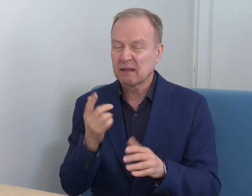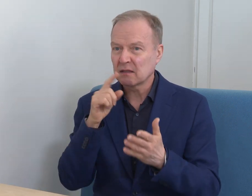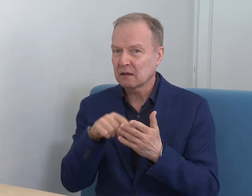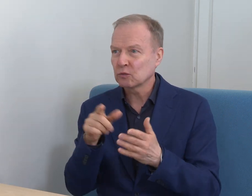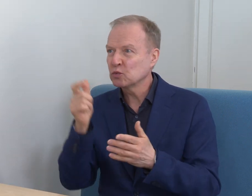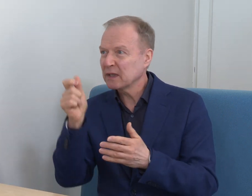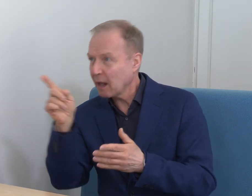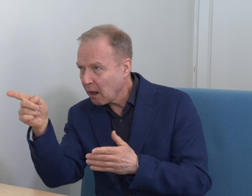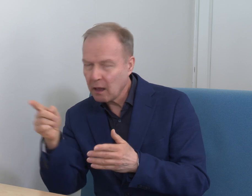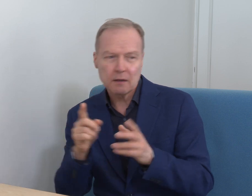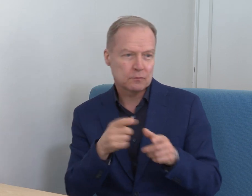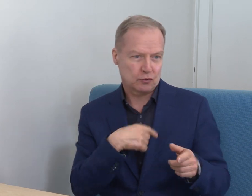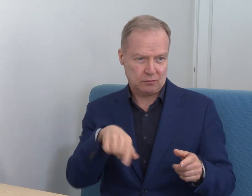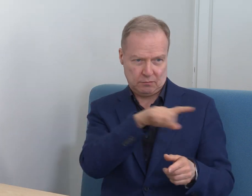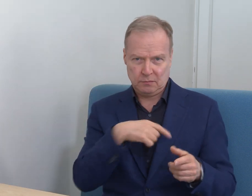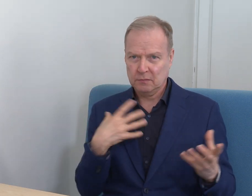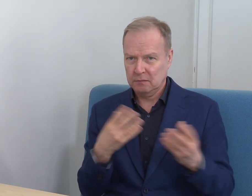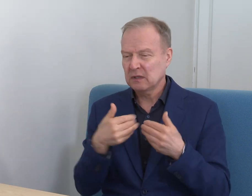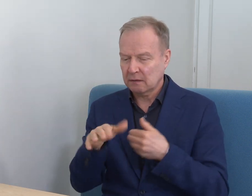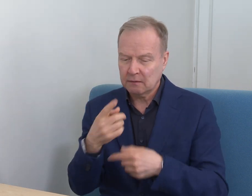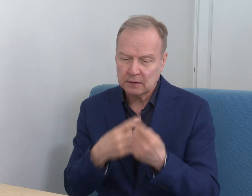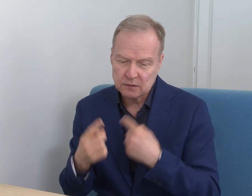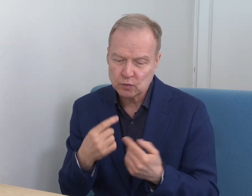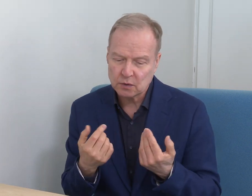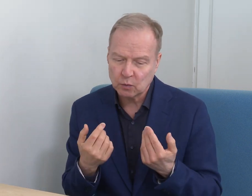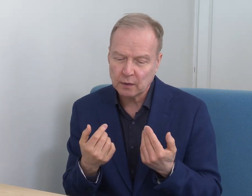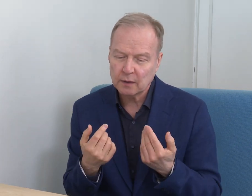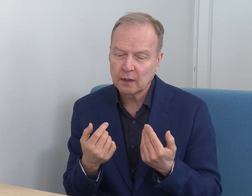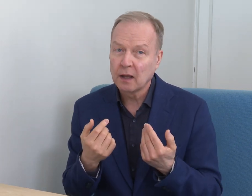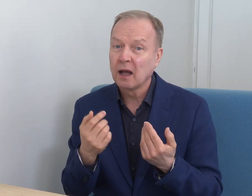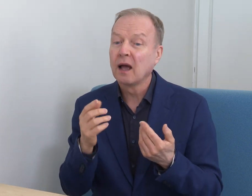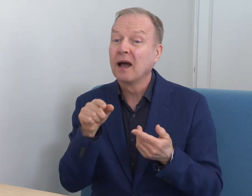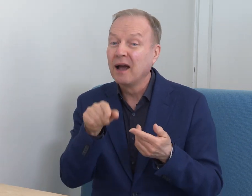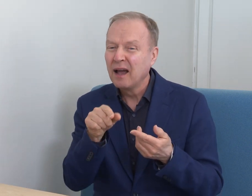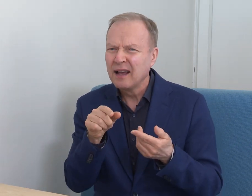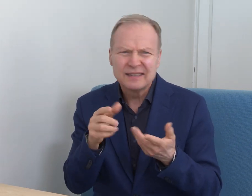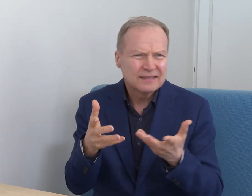Tämä keskustelu jatkuu sekä järjestöjen, että Kelan kanssa.